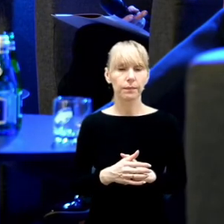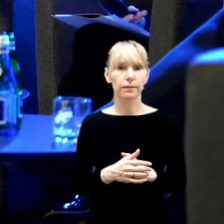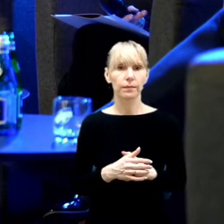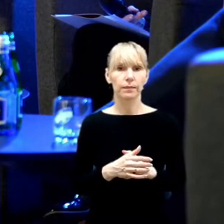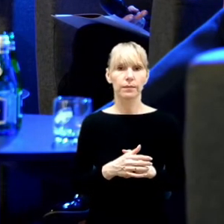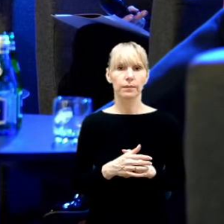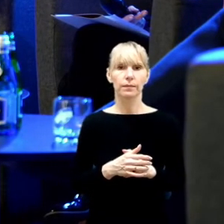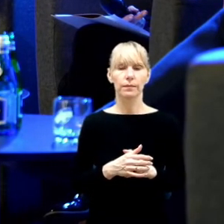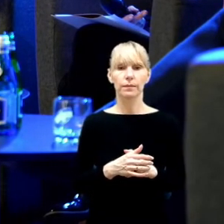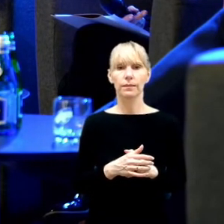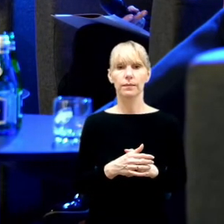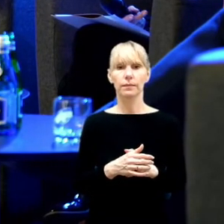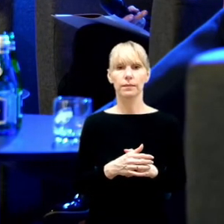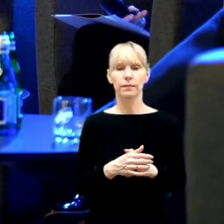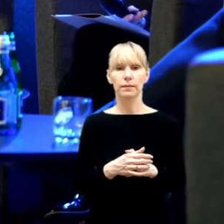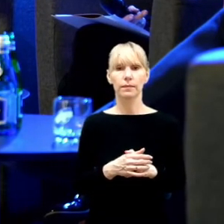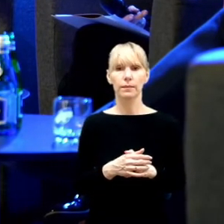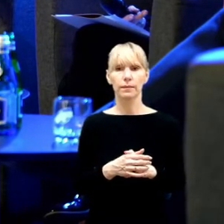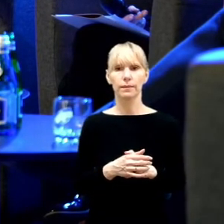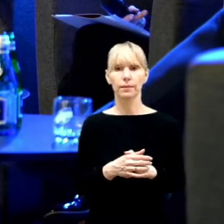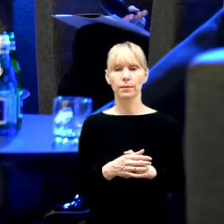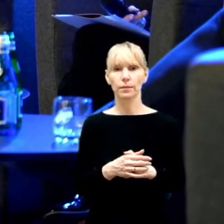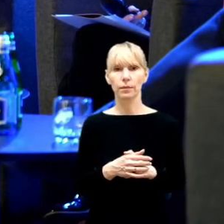Ale z drugiej strony jest coś takiego.